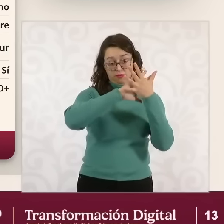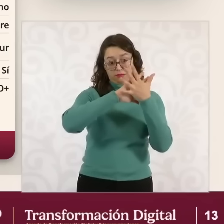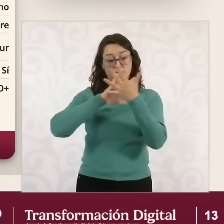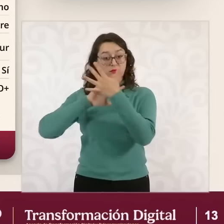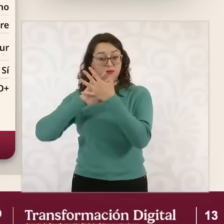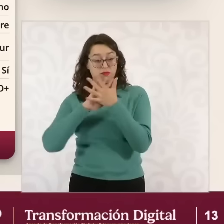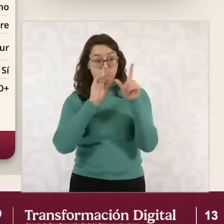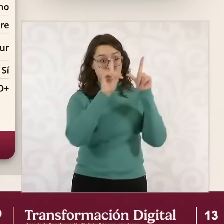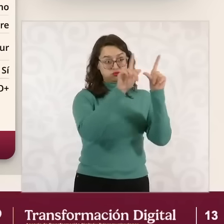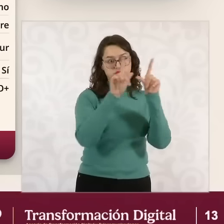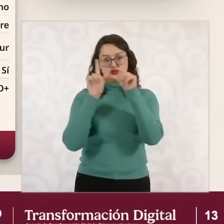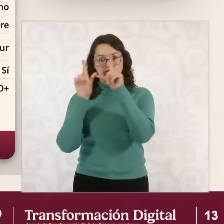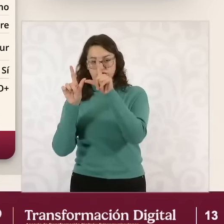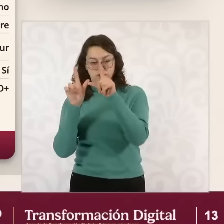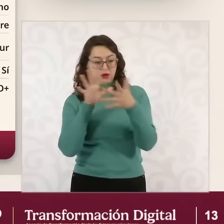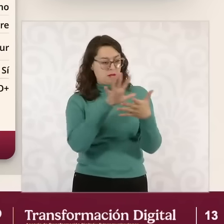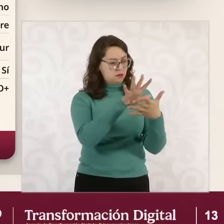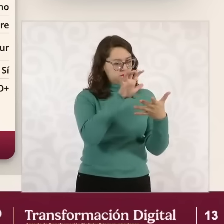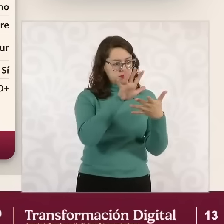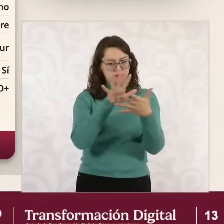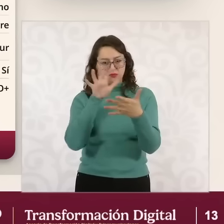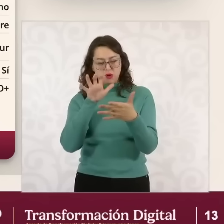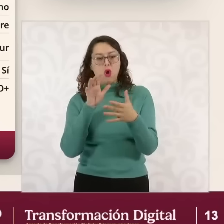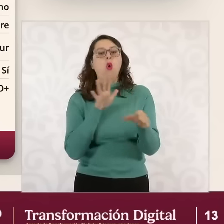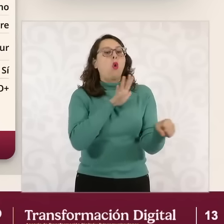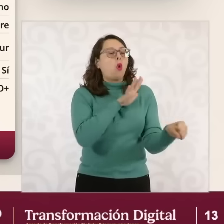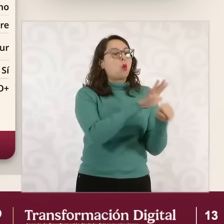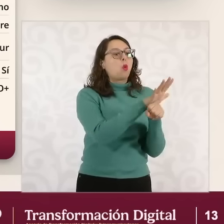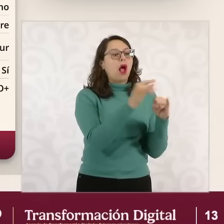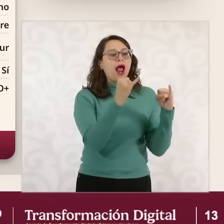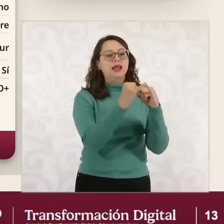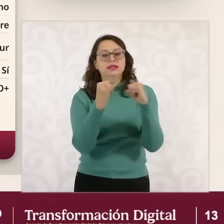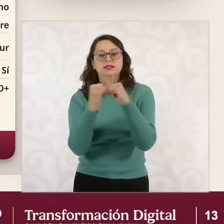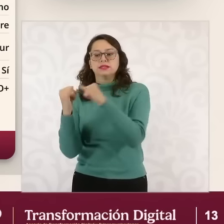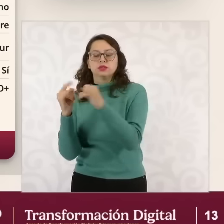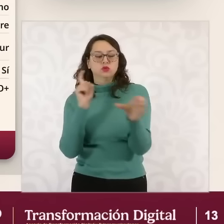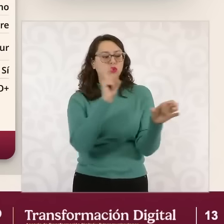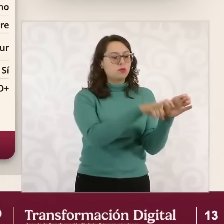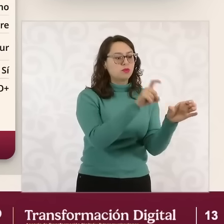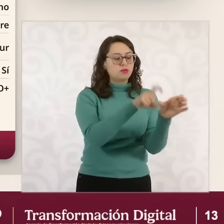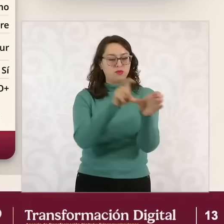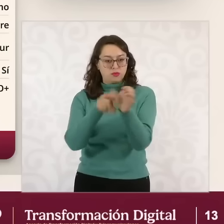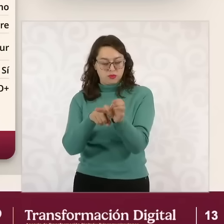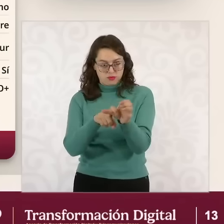su derecho a ustedes cotejar en ese momento cuál es su unidad más cercana. Adicionalmente,